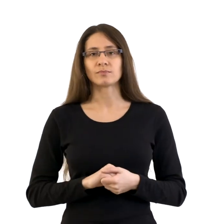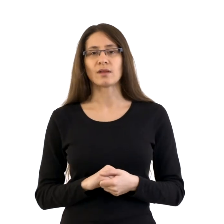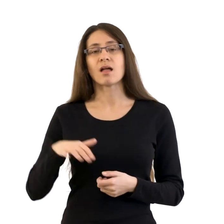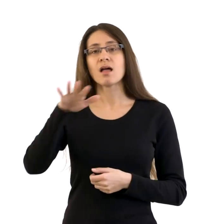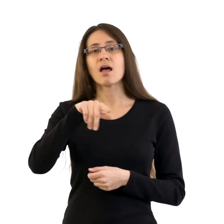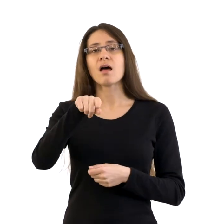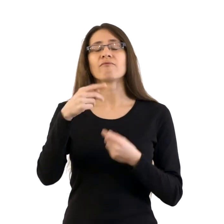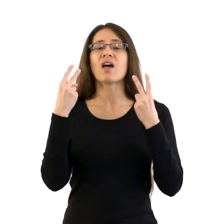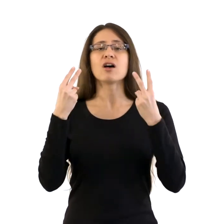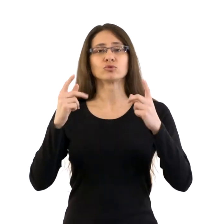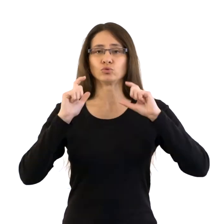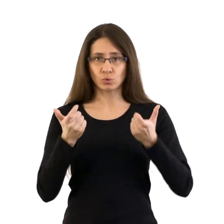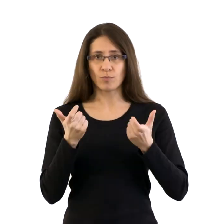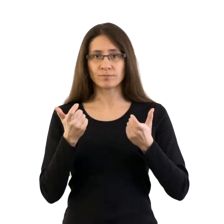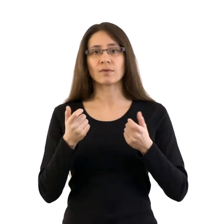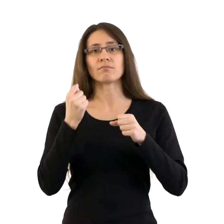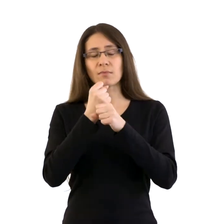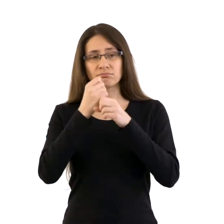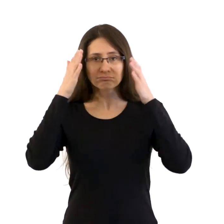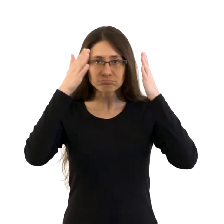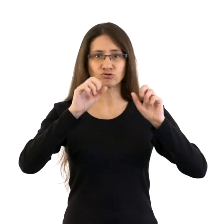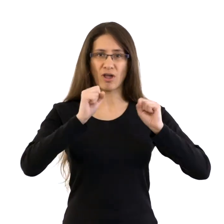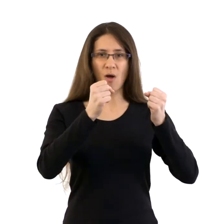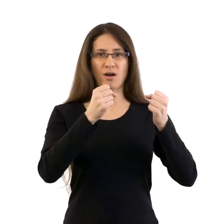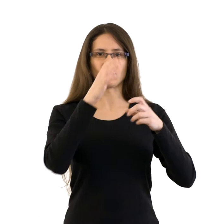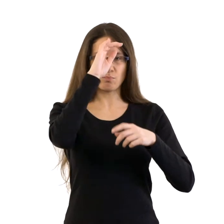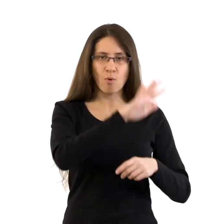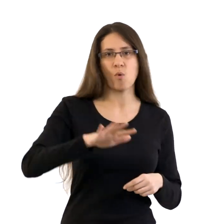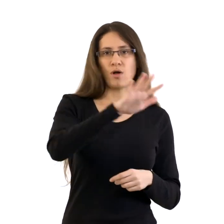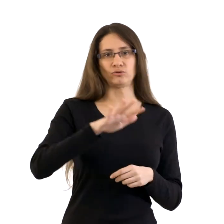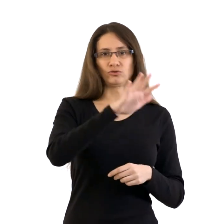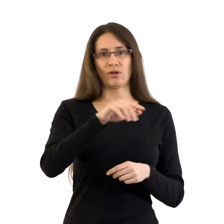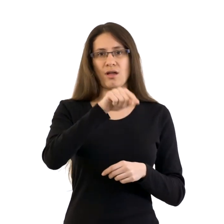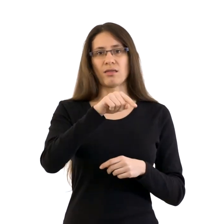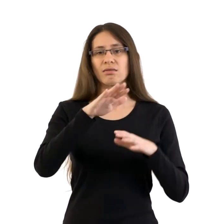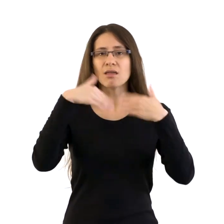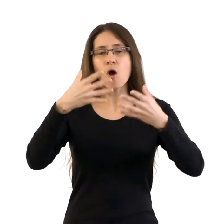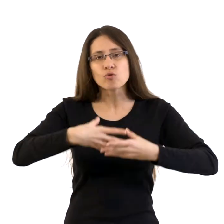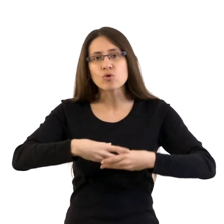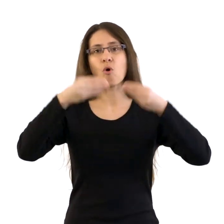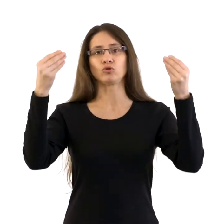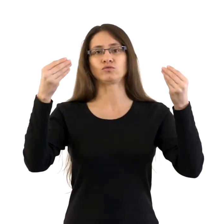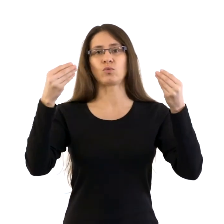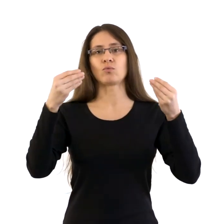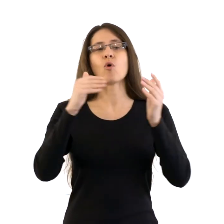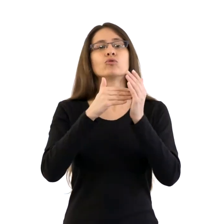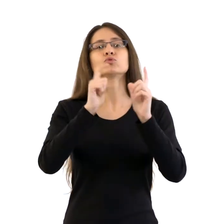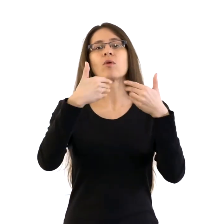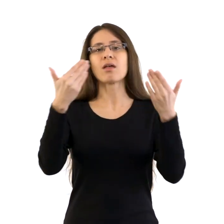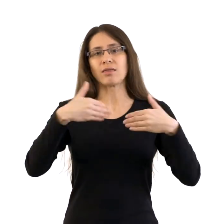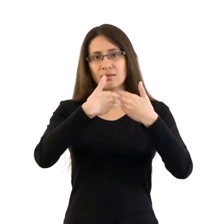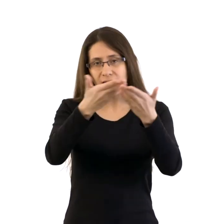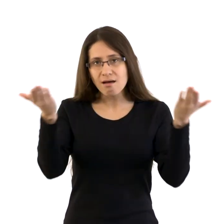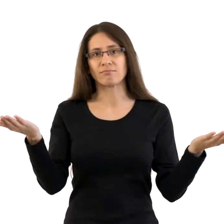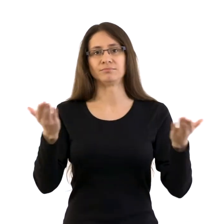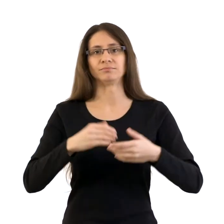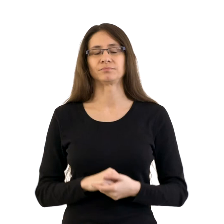Ważnym elementem ekonomii społecznej jest przedsiębiorczość społeczna jako rozwój biznesu społecznie potrzebnego